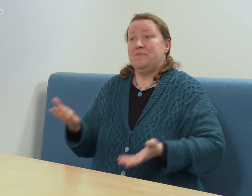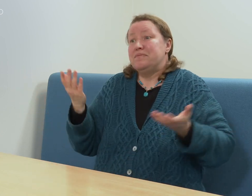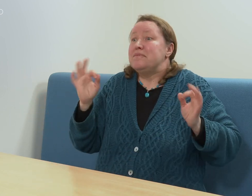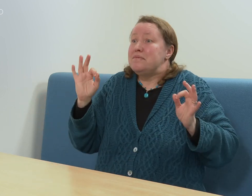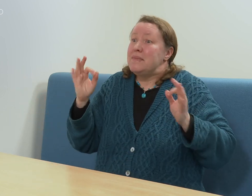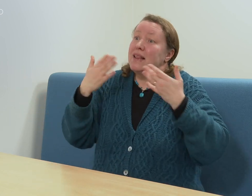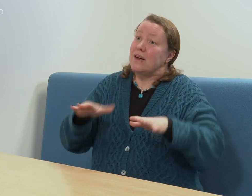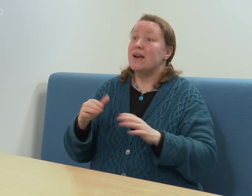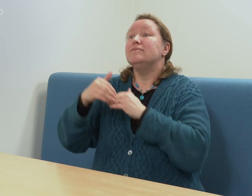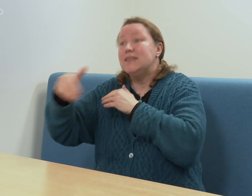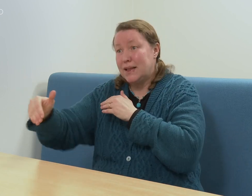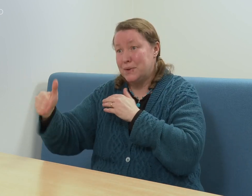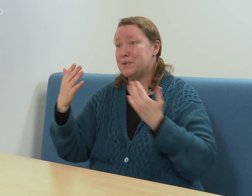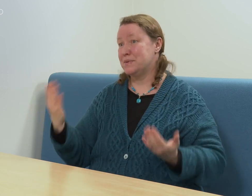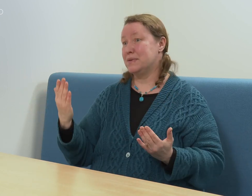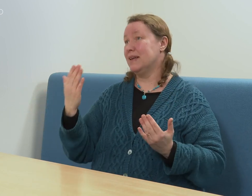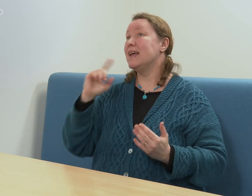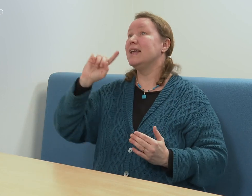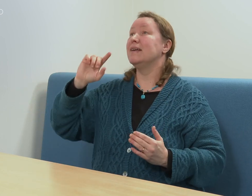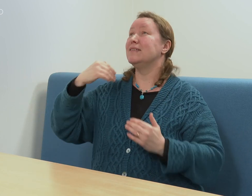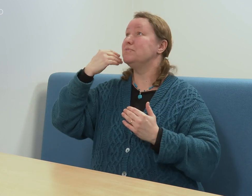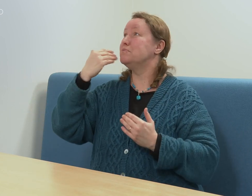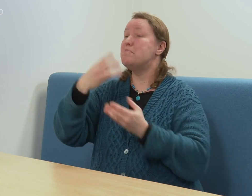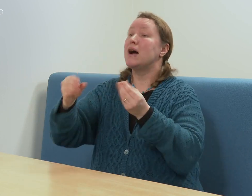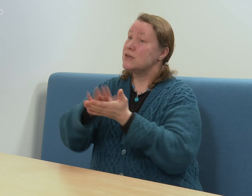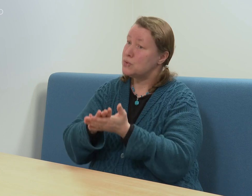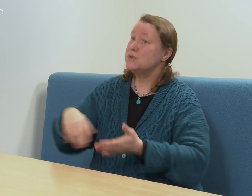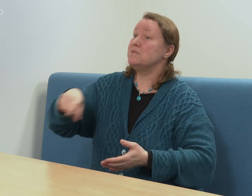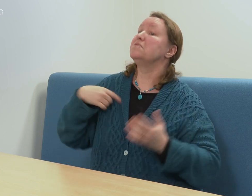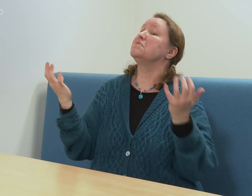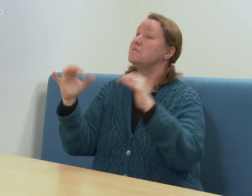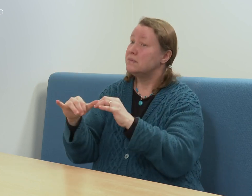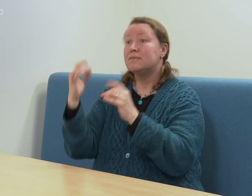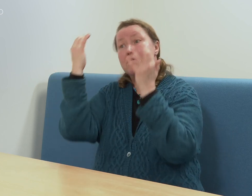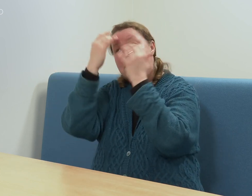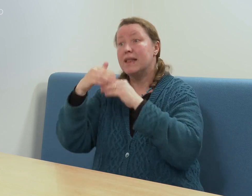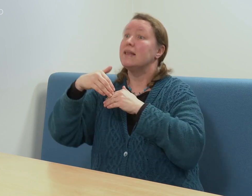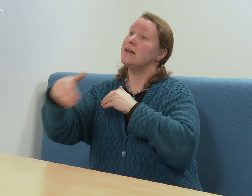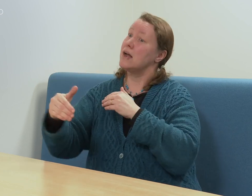Kokoonnumme maaliskuussa pohtimaan palvelun jatkoa -